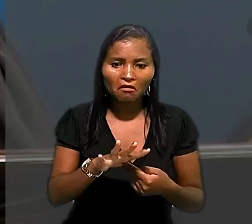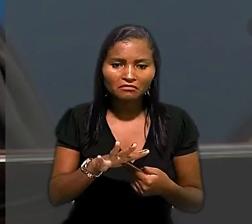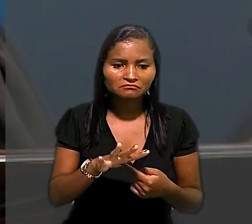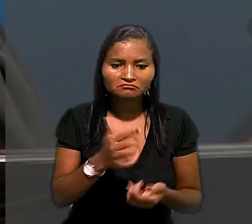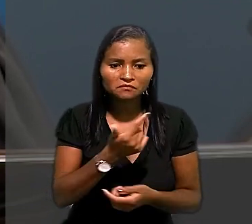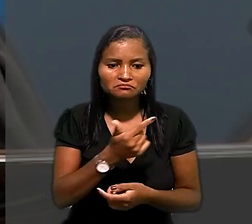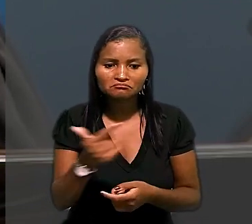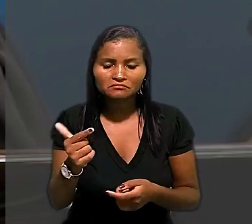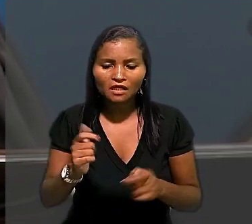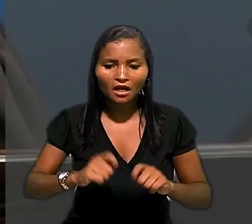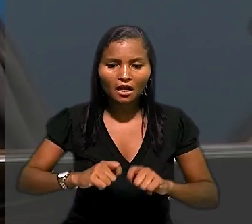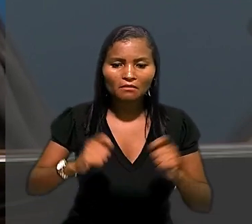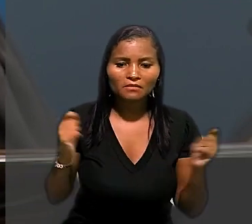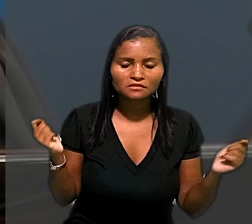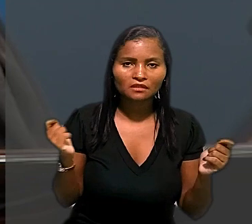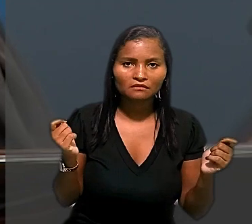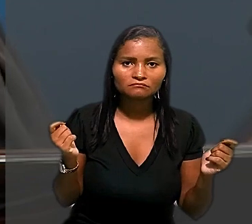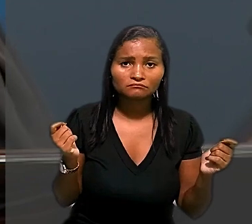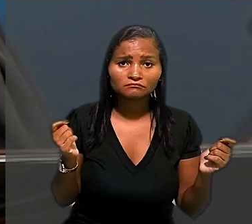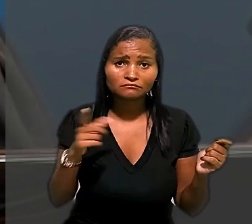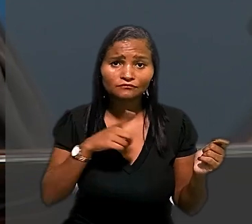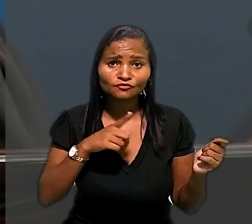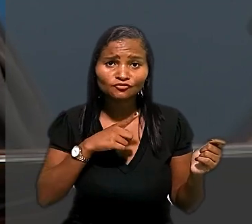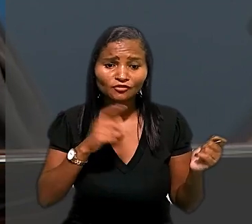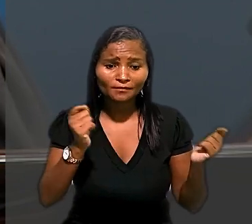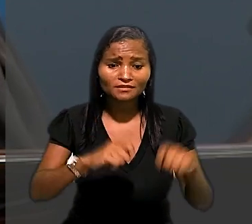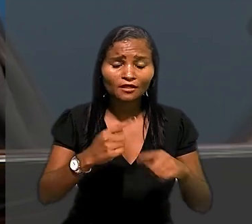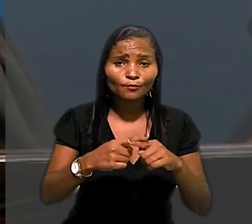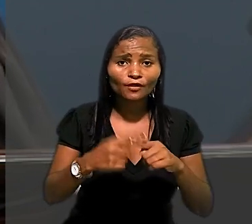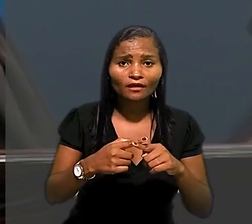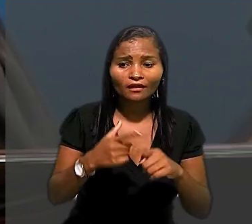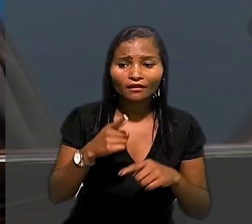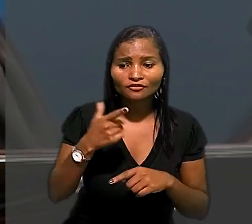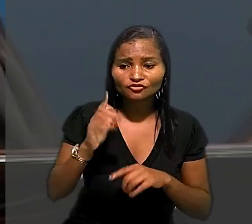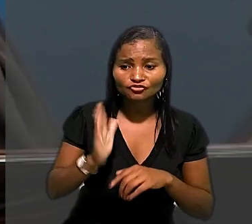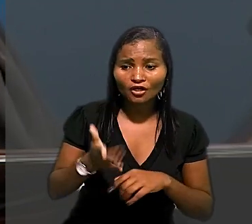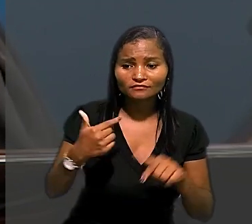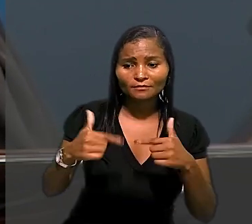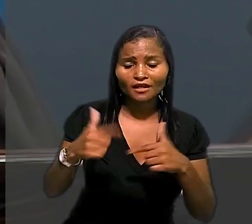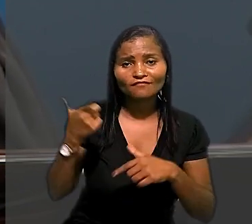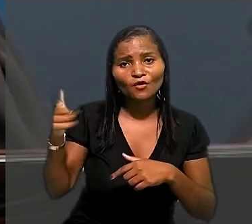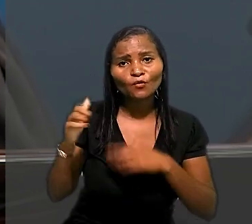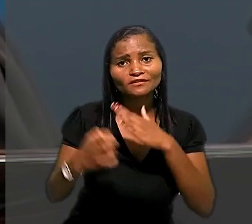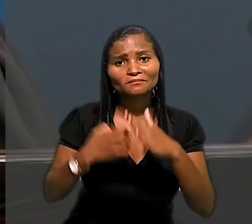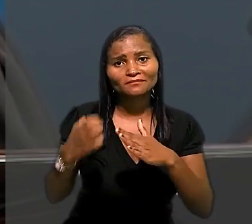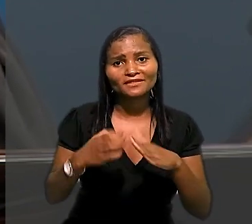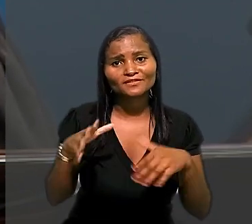de incapacidade elaborativa da engenheira, que já trabalhava em outra empresa quando ajuizou a ação.